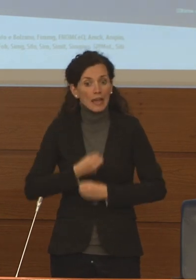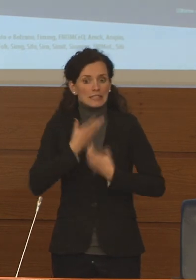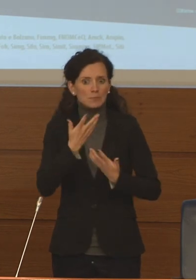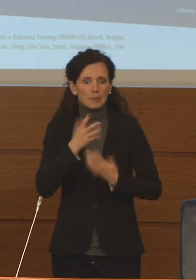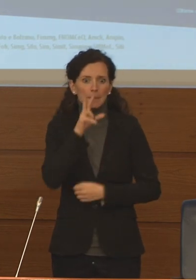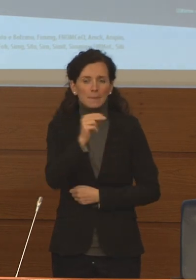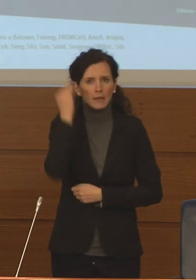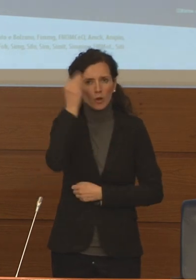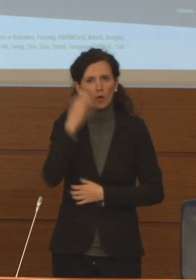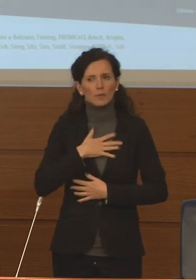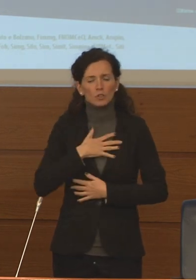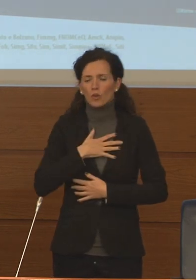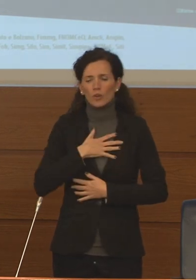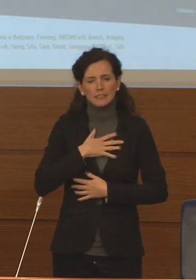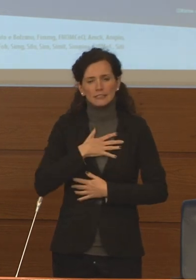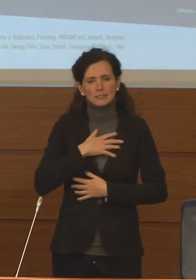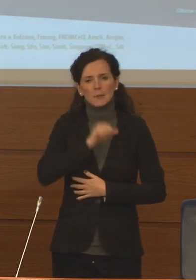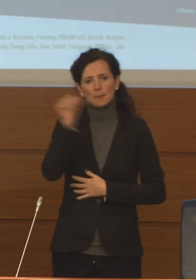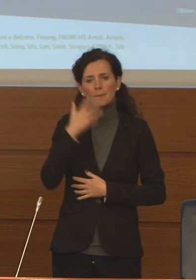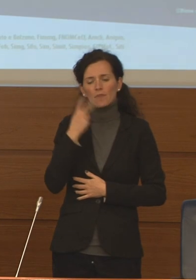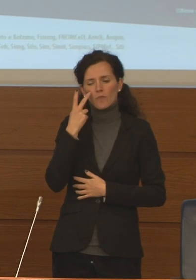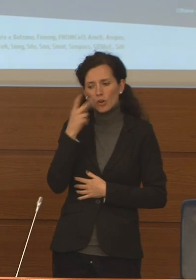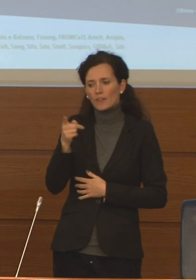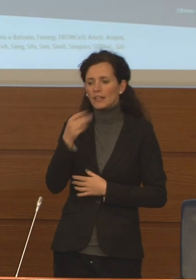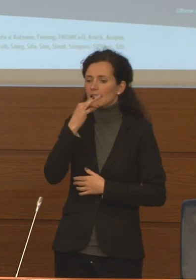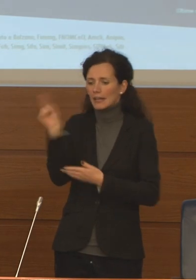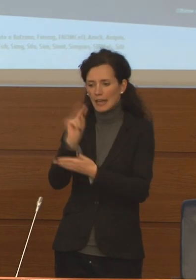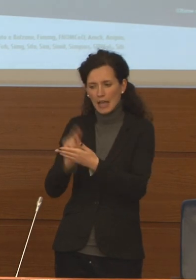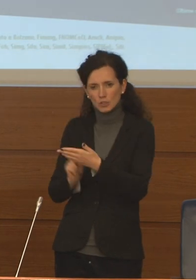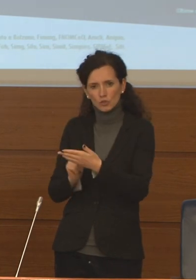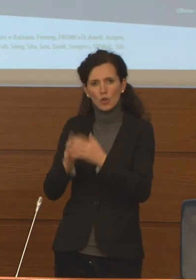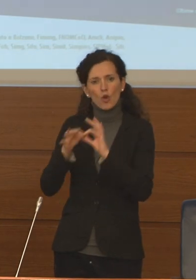vorrei vedere la relazione fatta dai colleghi che hanno assistito questa